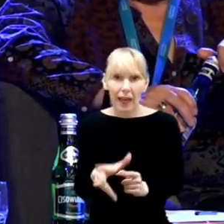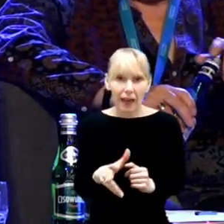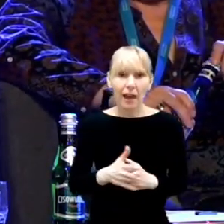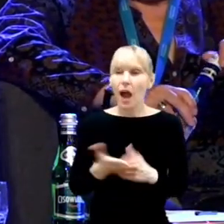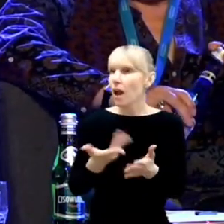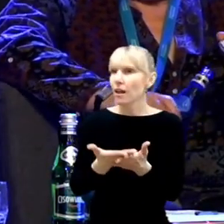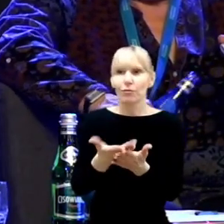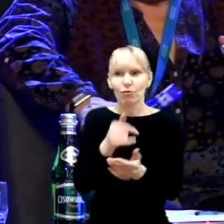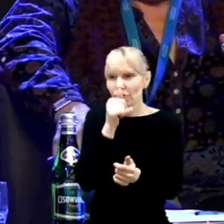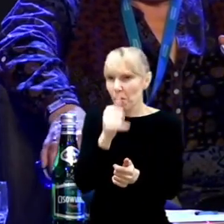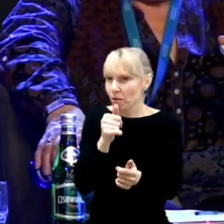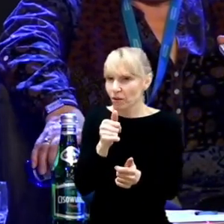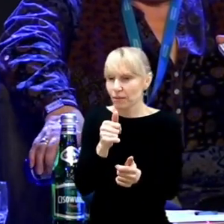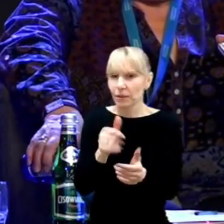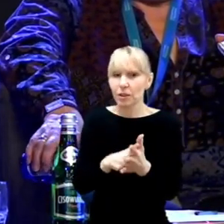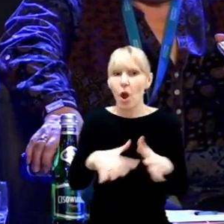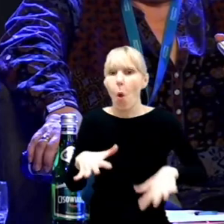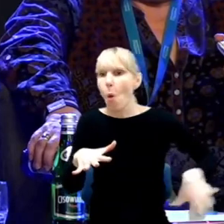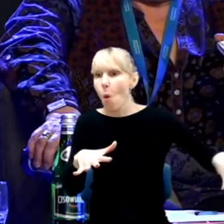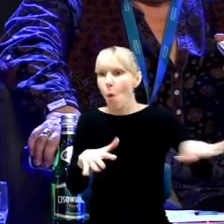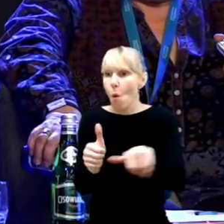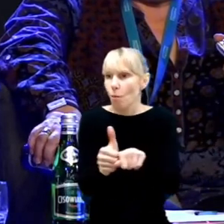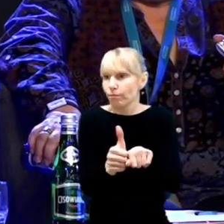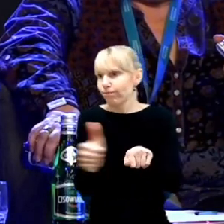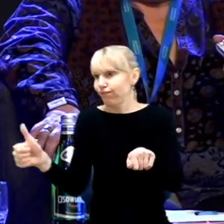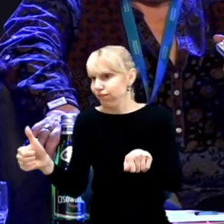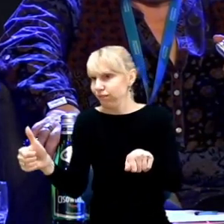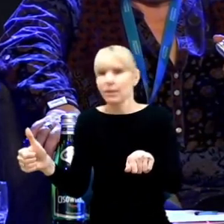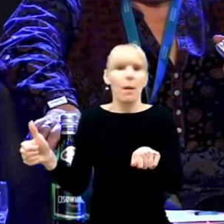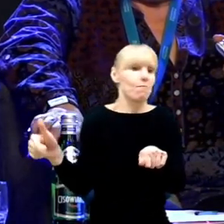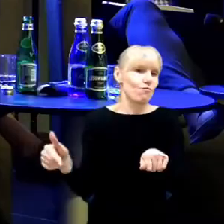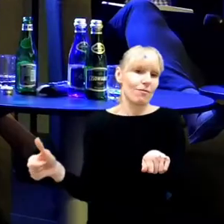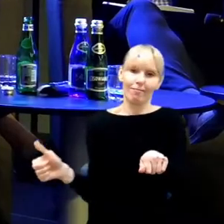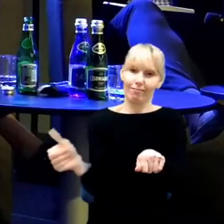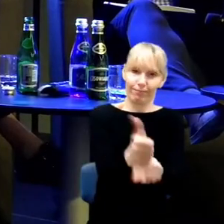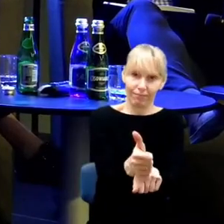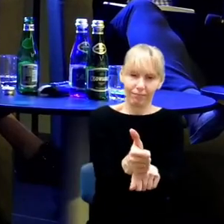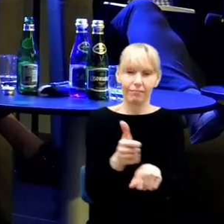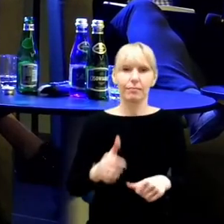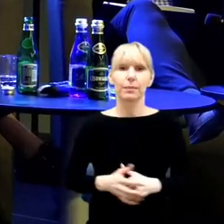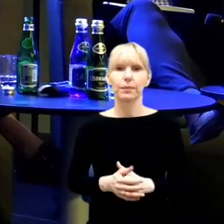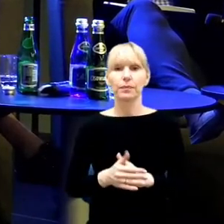to nie może być tak, że jak mieszkańcy mówią tylko mieszkania socjalne,